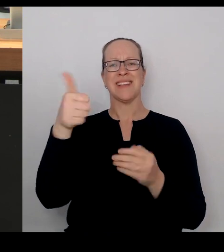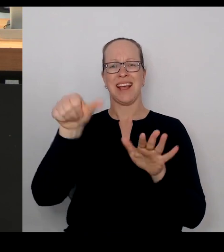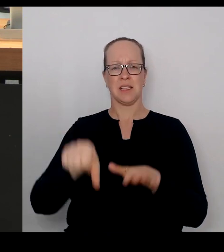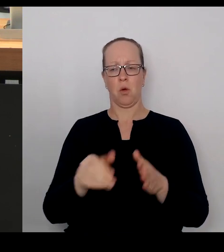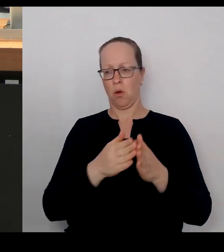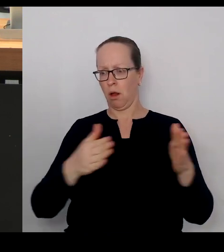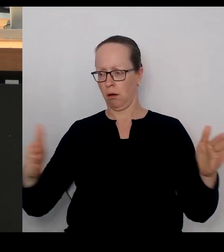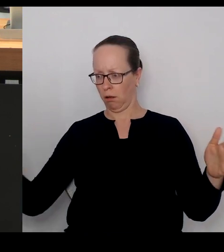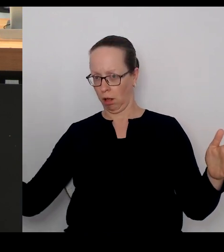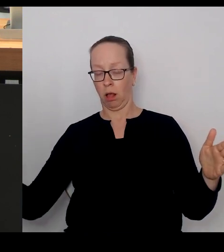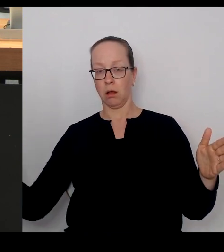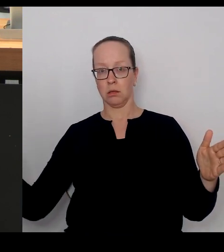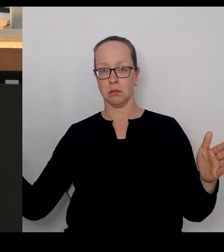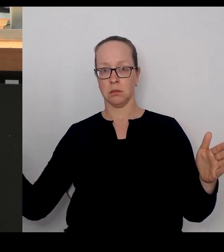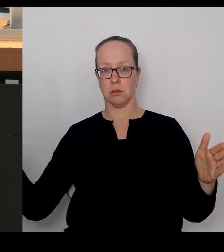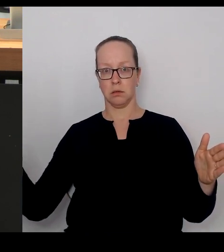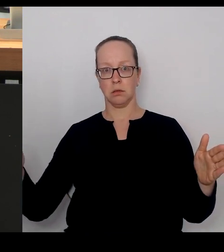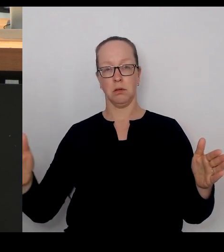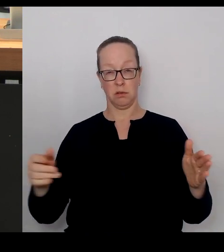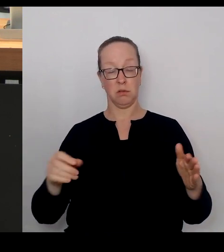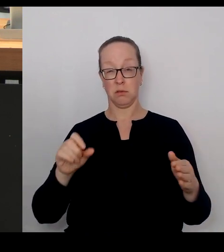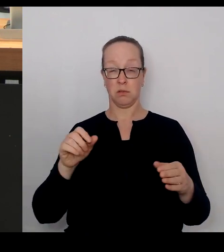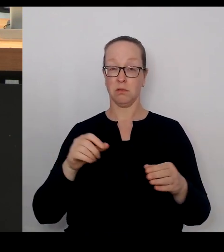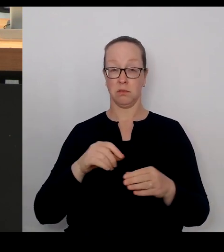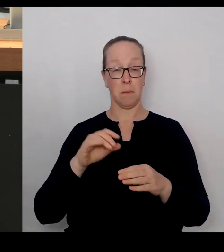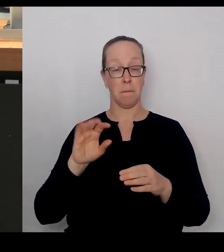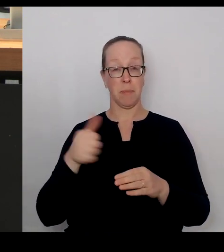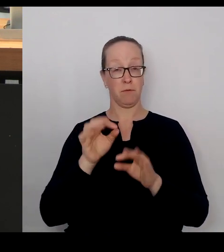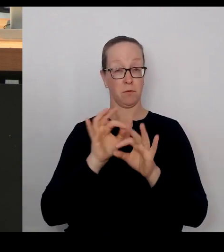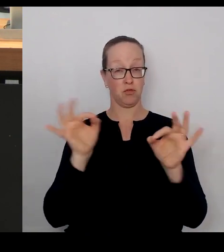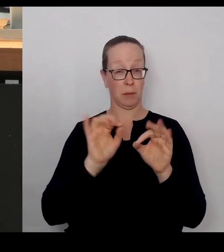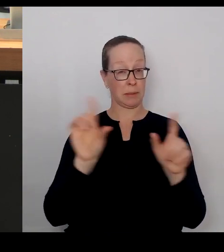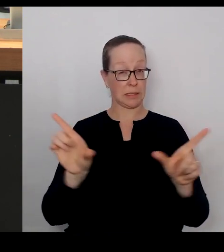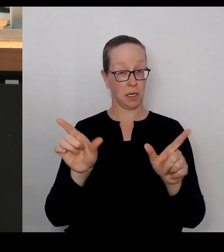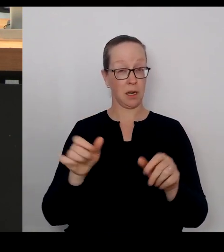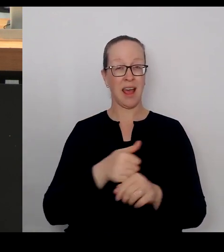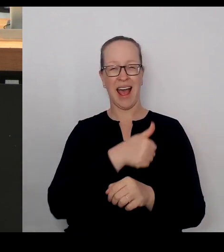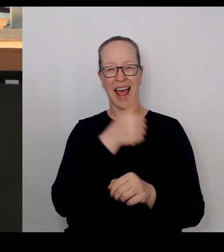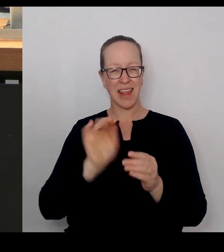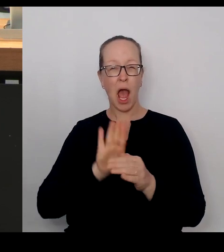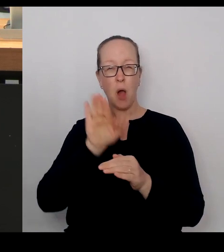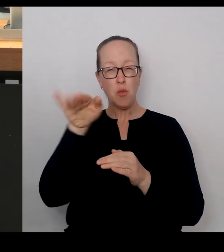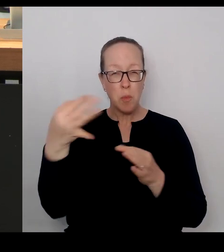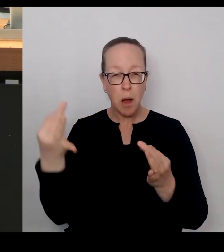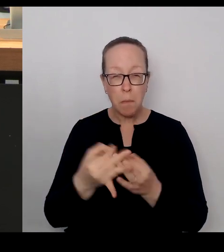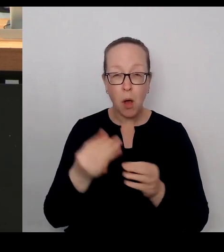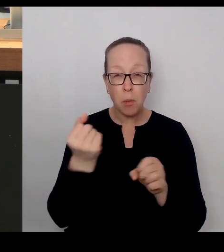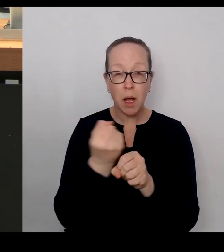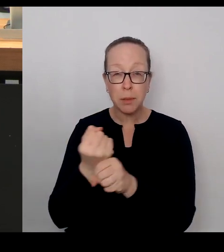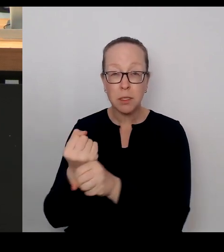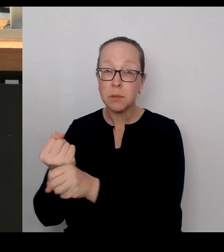Wenn die Bezirke Anträge schneller bearbeiten würden, dann würden weder Familien noch ambulante Pflegedienste auf den Kosten sitzen